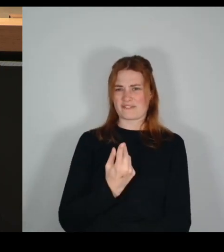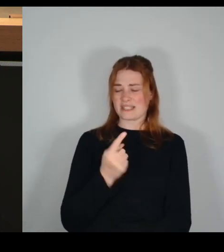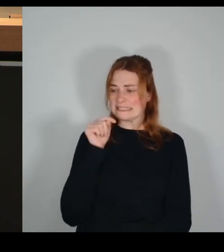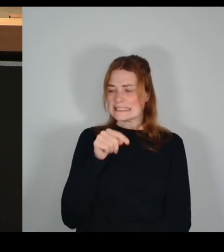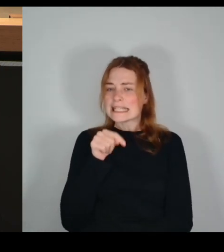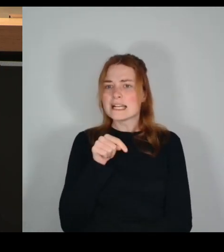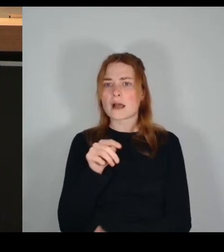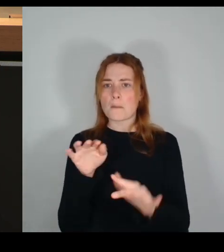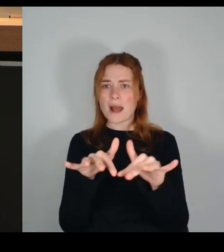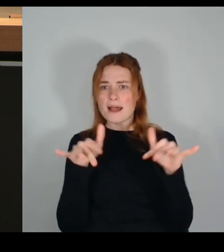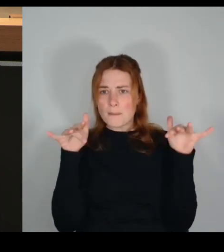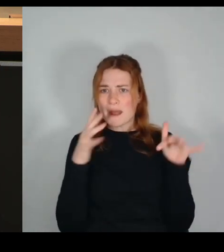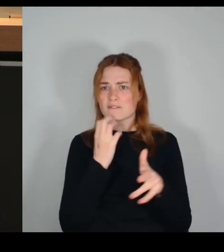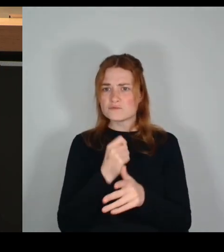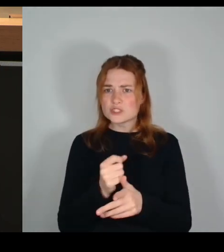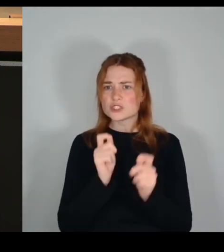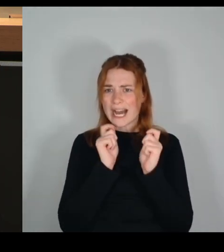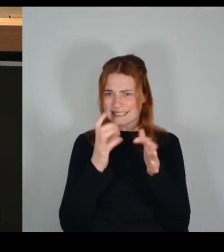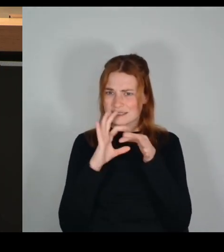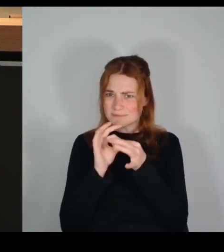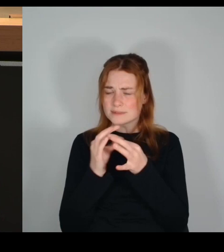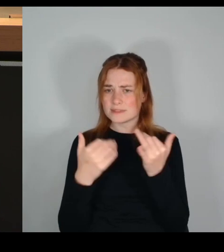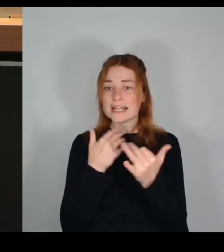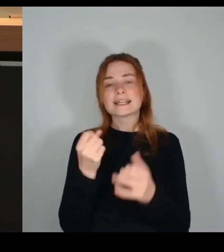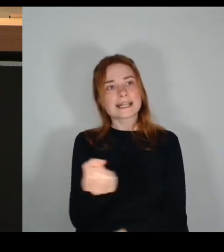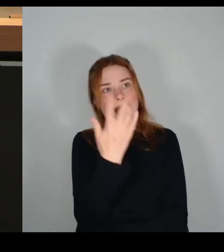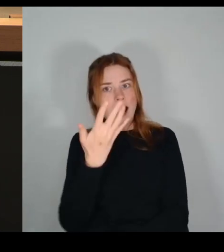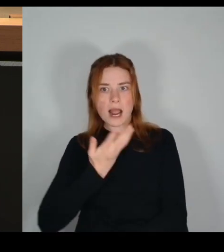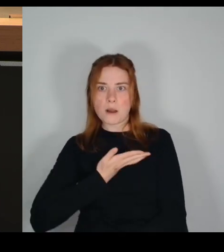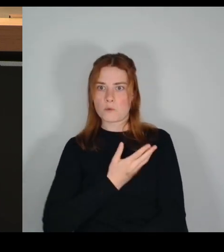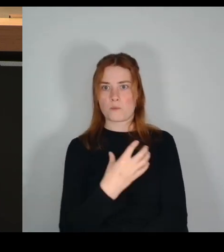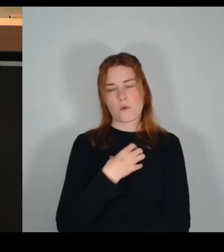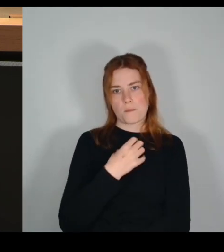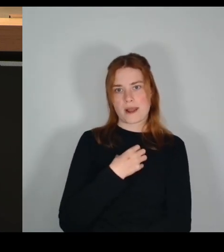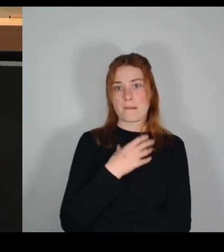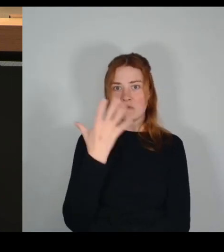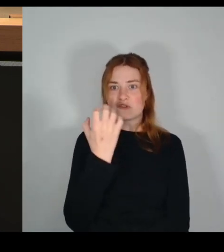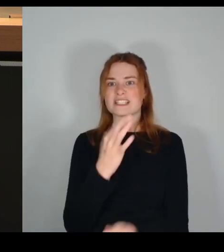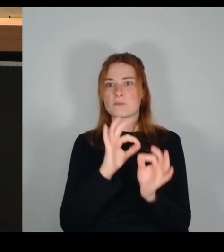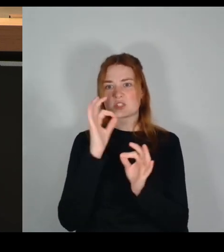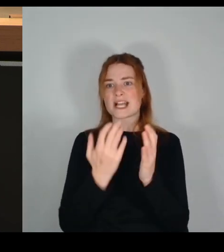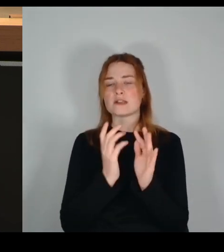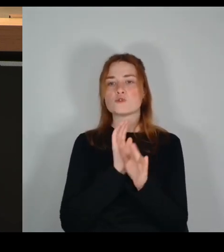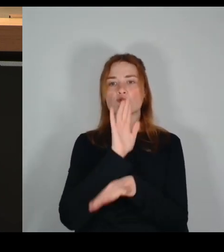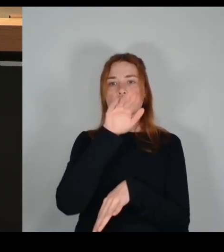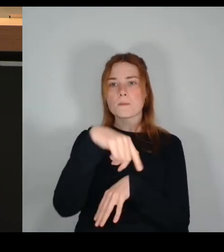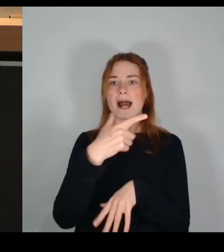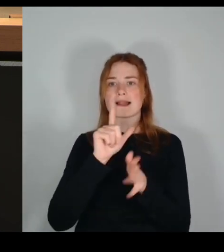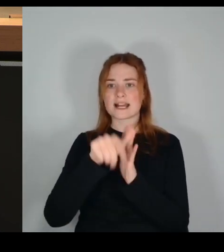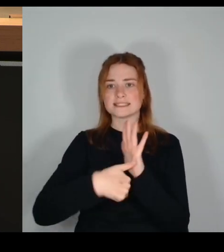Wenn über 50 % der Leistungsberechtigten die Leistungen nicht in Anspruch nehmen, dann muss uns das doch Sorgen machen.